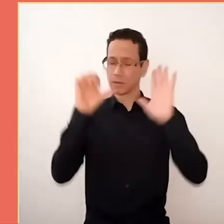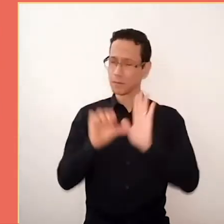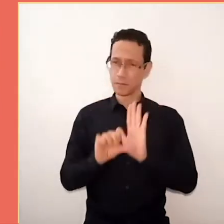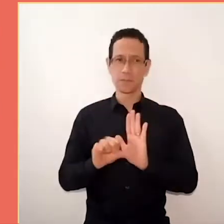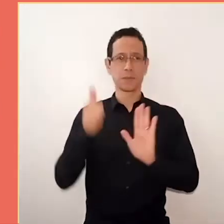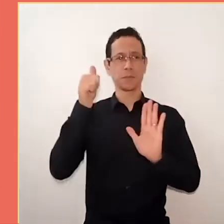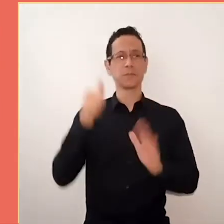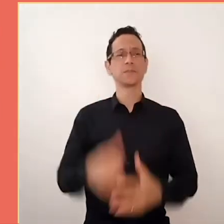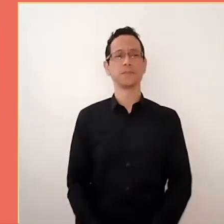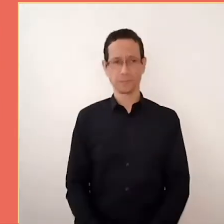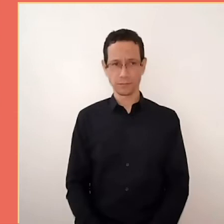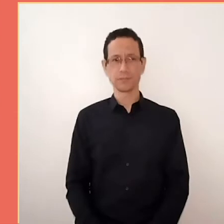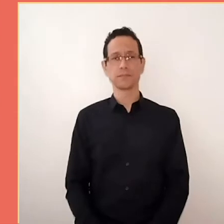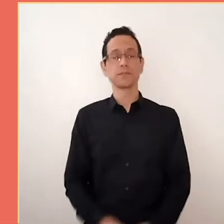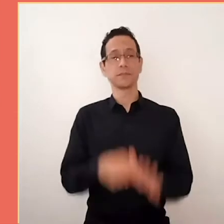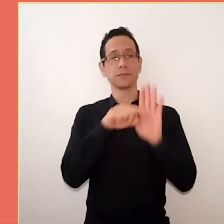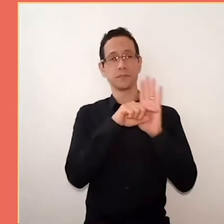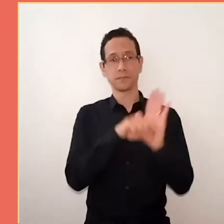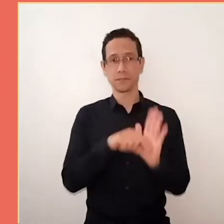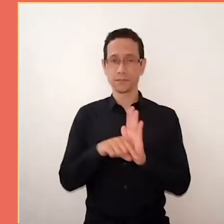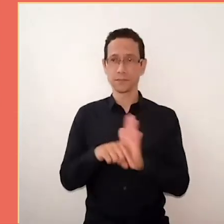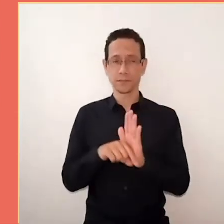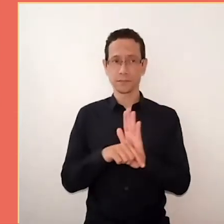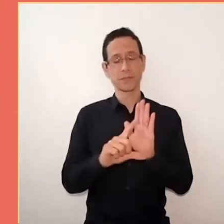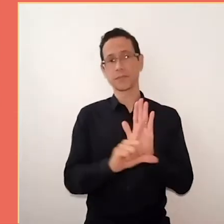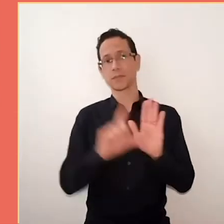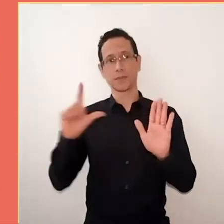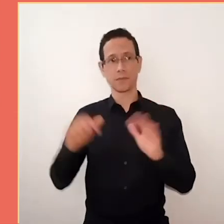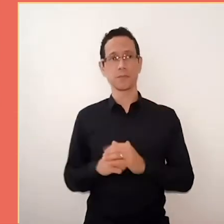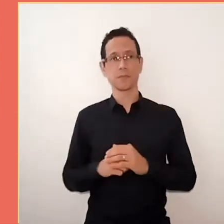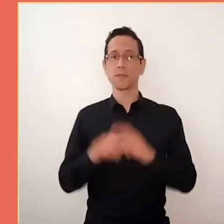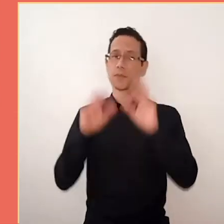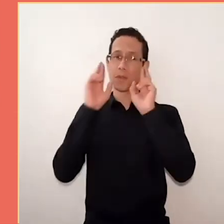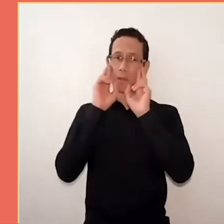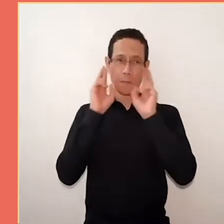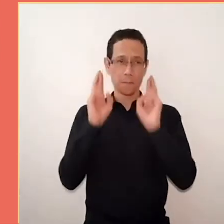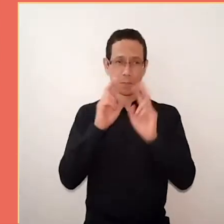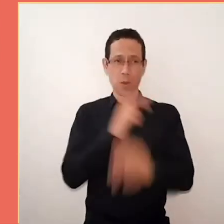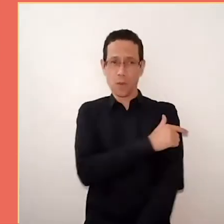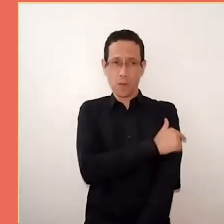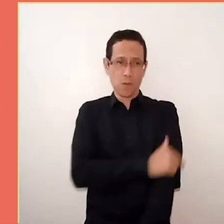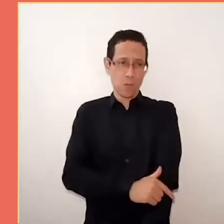Avaliação antes de tudo. O respeito aos outros antes de tudo.